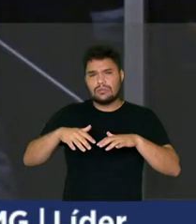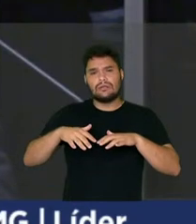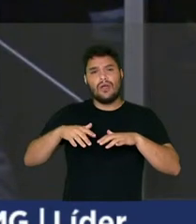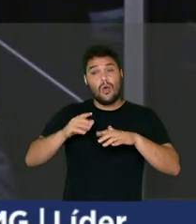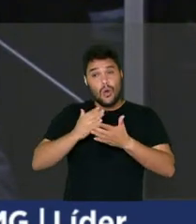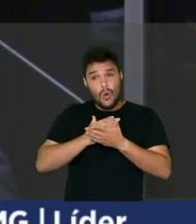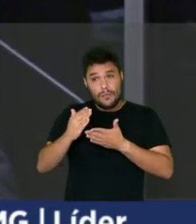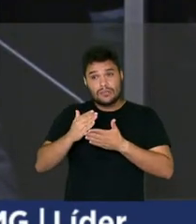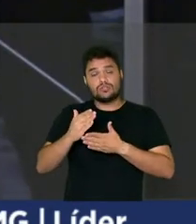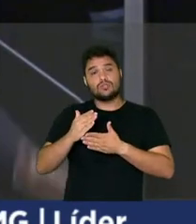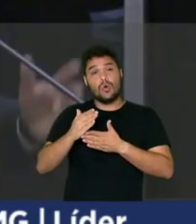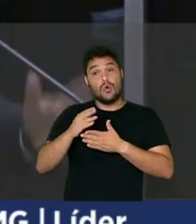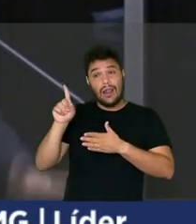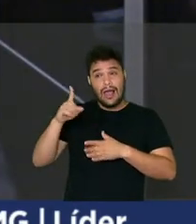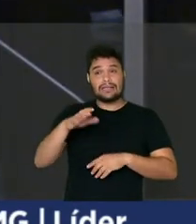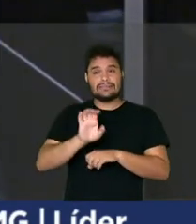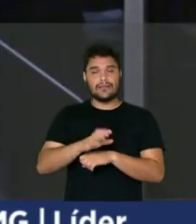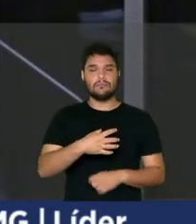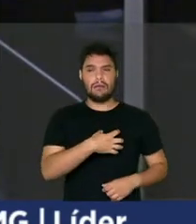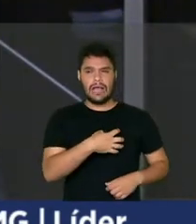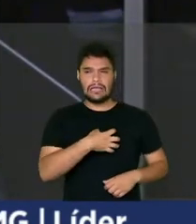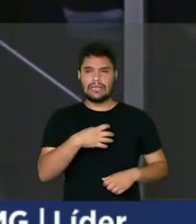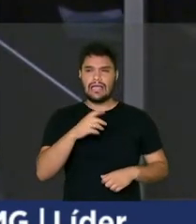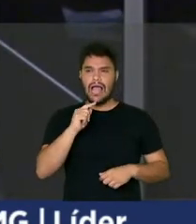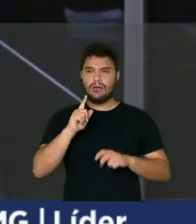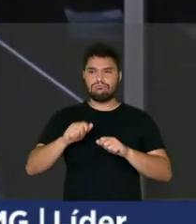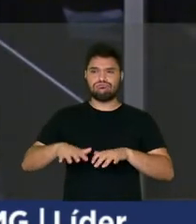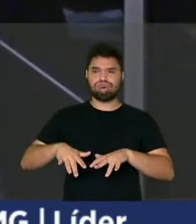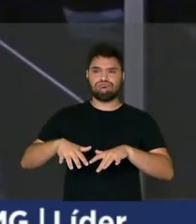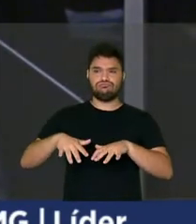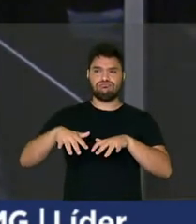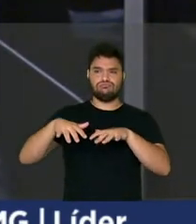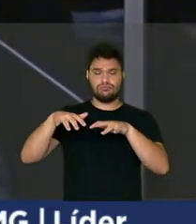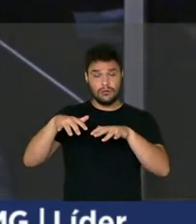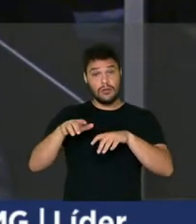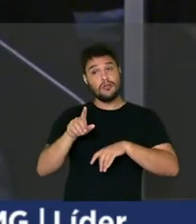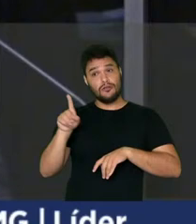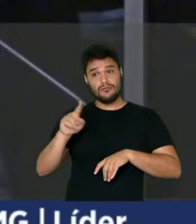EXCESSO DE CHUVAS QUE COMEÇOU NO SUL EXTREMO DA BAHIA QUE VOSSA EXCELÊNCIA ELABOROU UMA